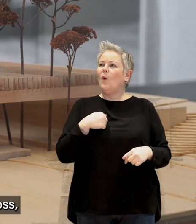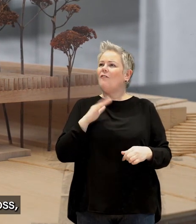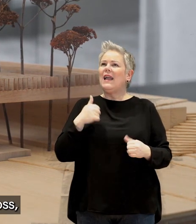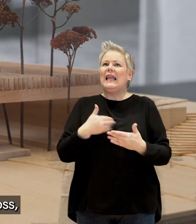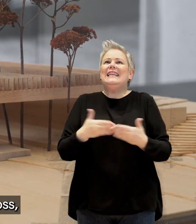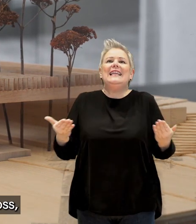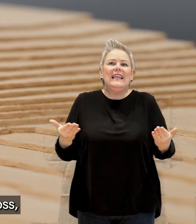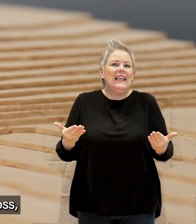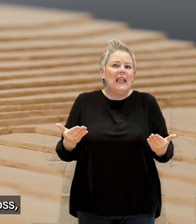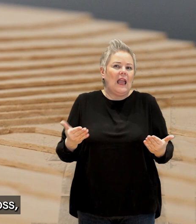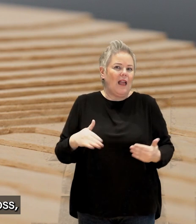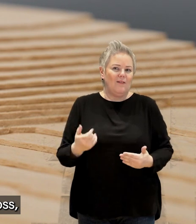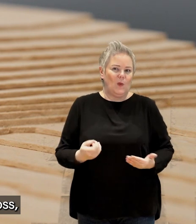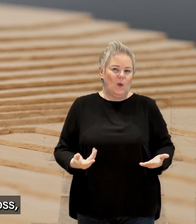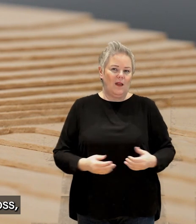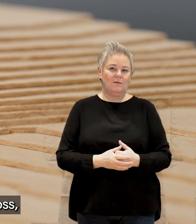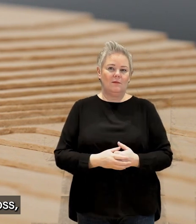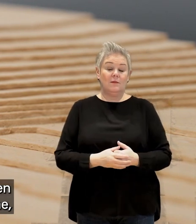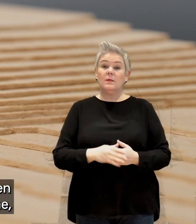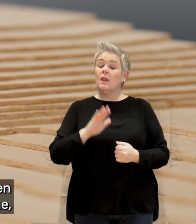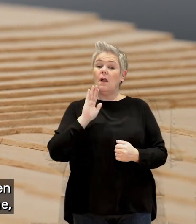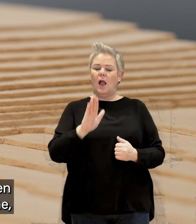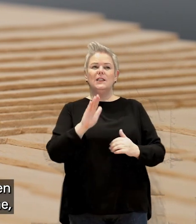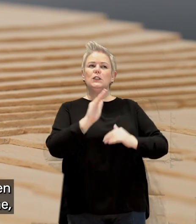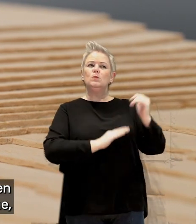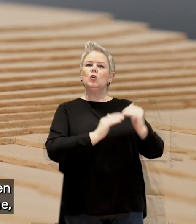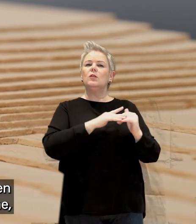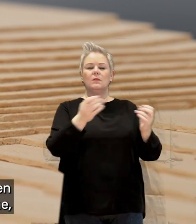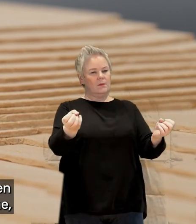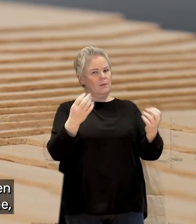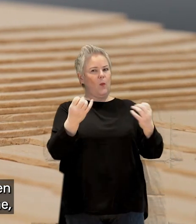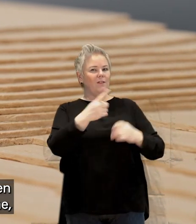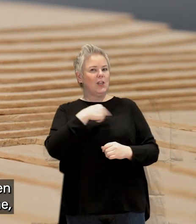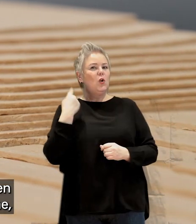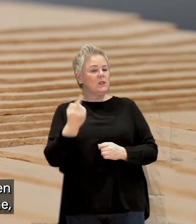Bygningene hans virker på oss, slik han også ville at kunsten som var stilt ut i bygningene,